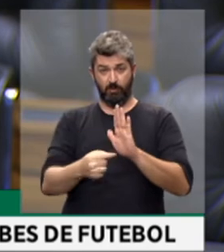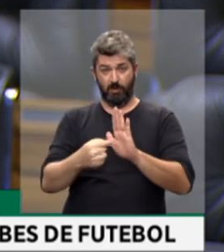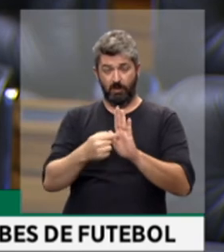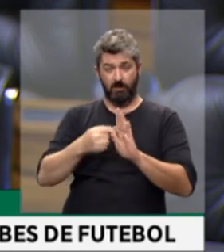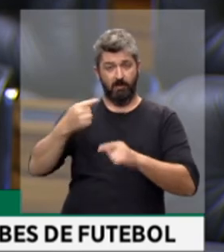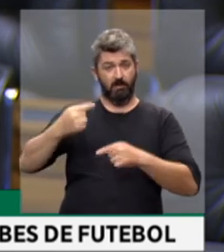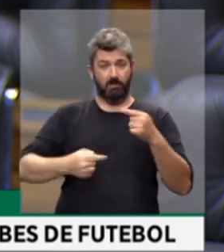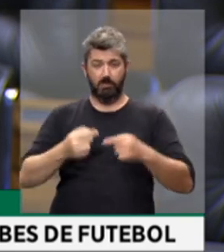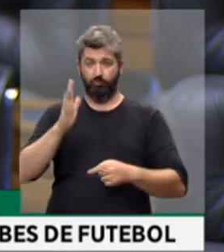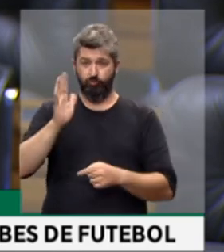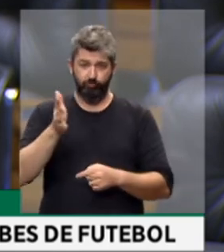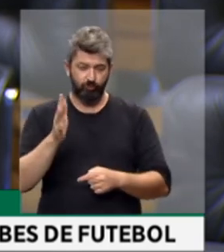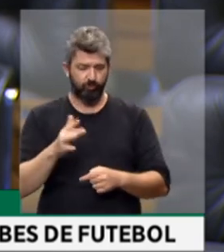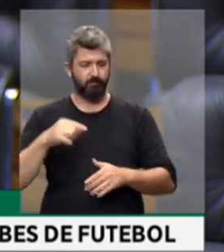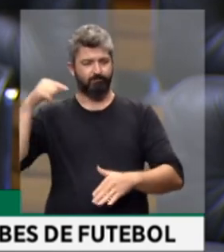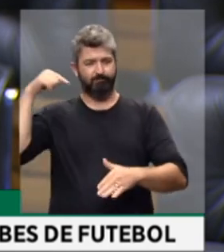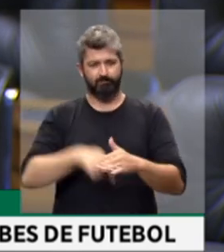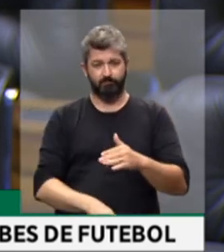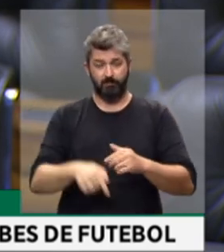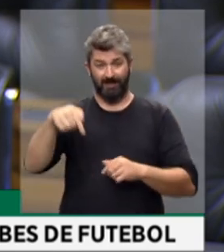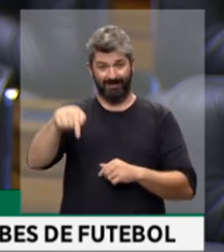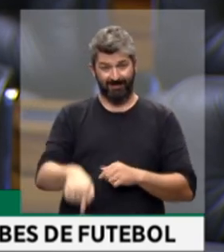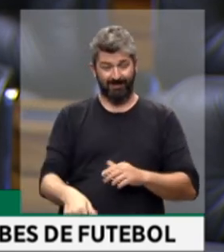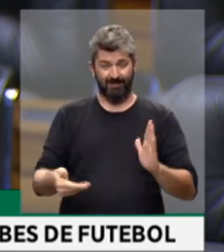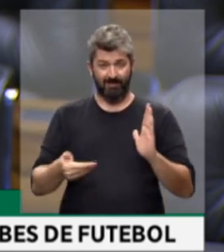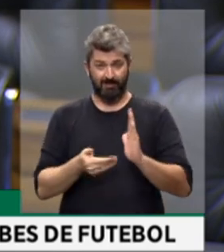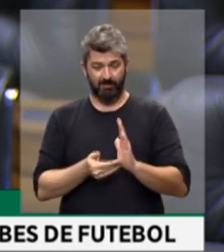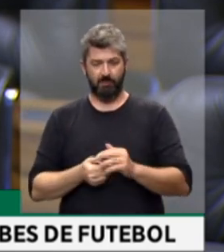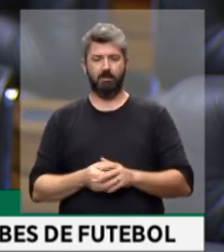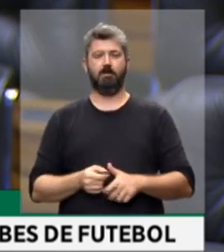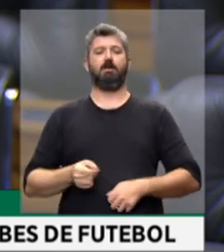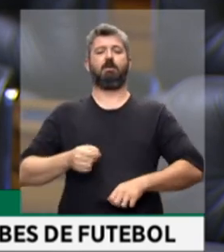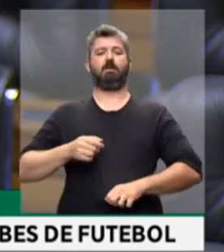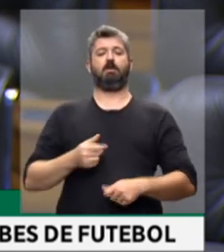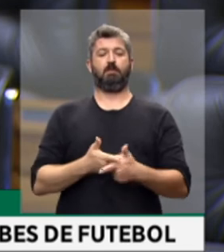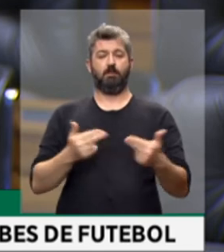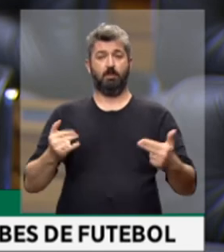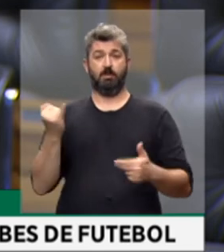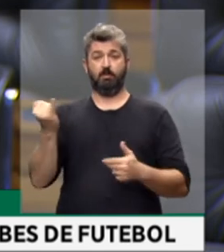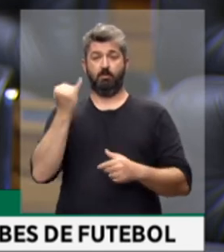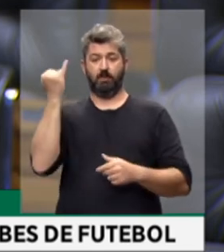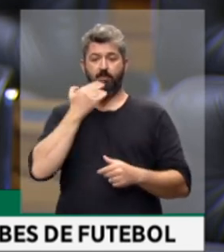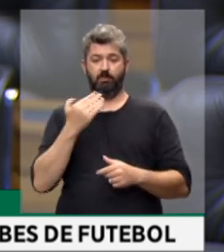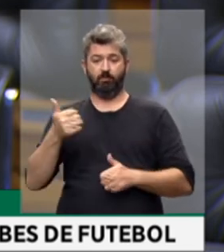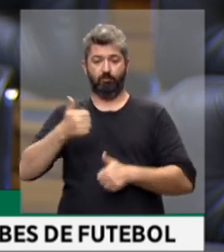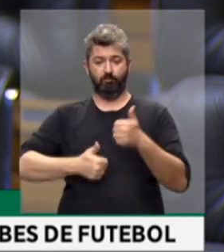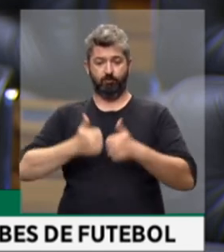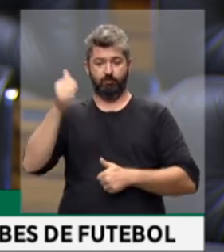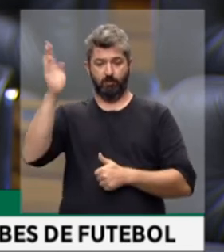HAVÍAMOS VOTADO NA CÂMARA, PORQUE NÓS INCLUSIVE QUERÍAMOS ISSO JÁ A NOSSA ORIENTAÇÃO É SIM AO TEXTO DO SENADO. -- [PRESIDENTE]: